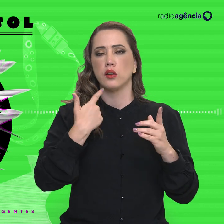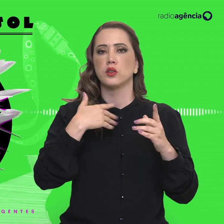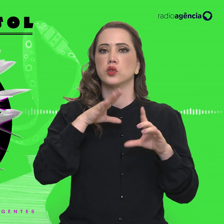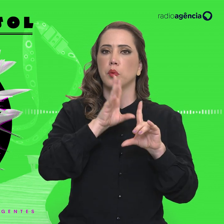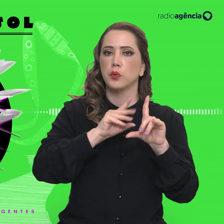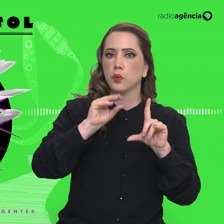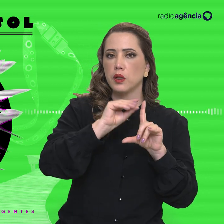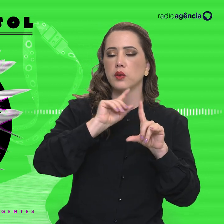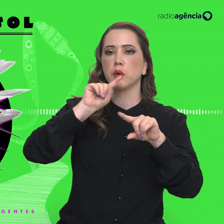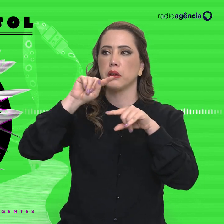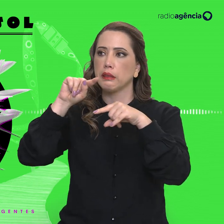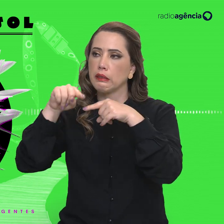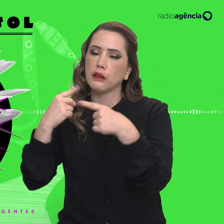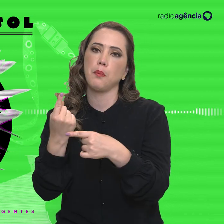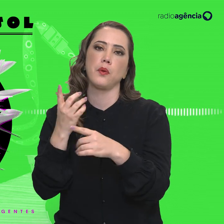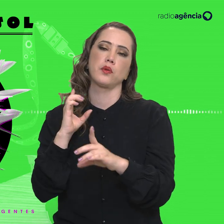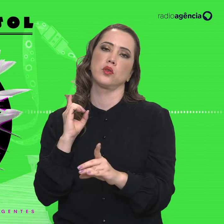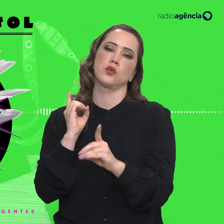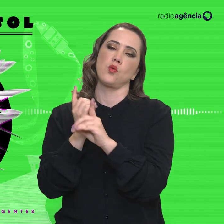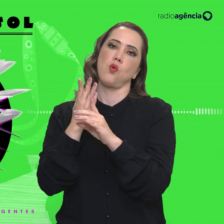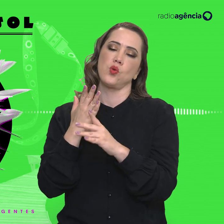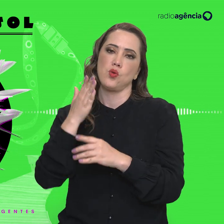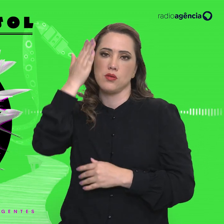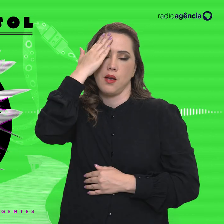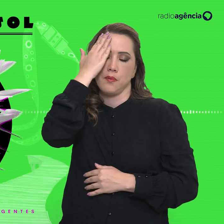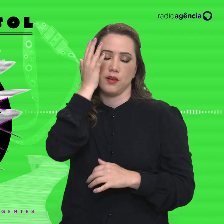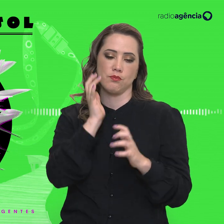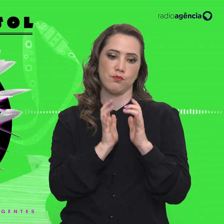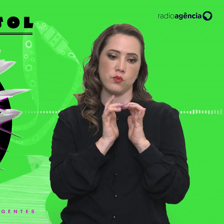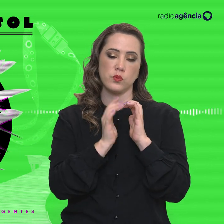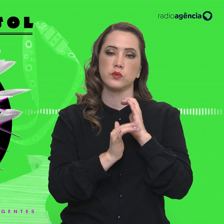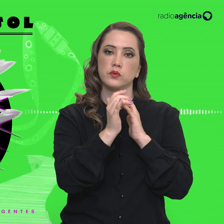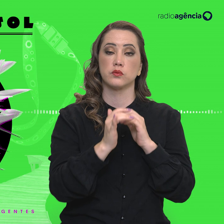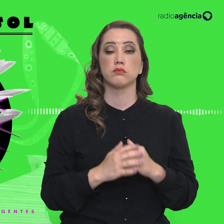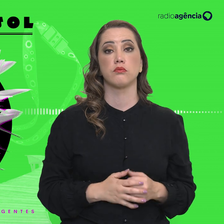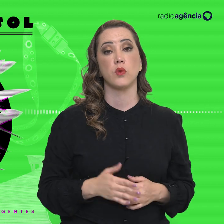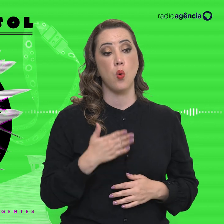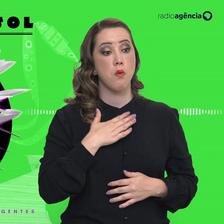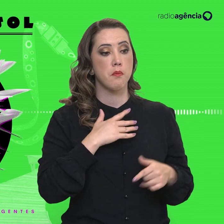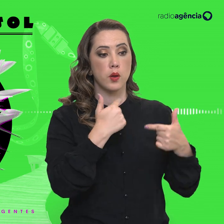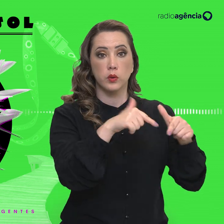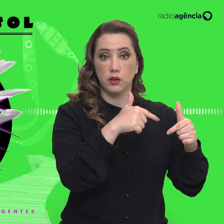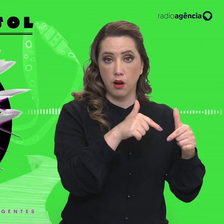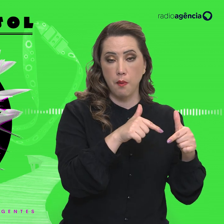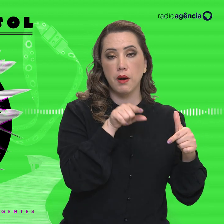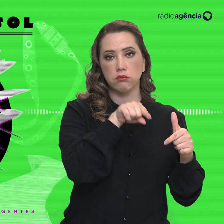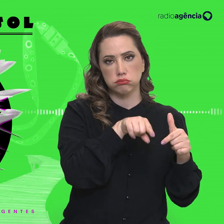[Pedro] Meio que o meu trabalho e a minha condição como autista tem uma correlação